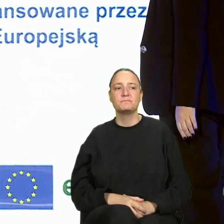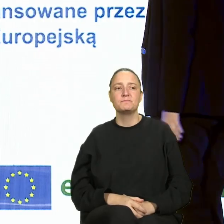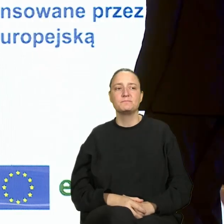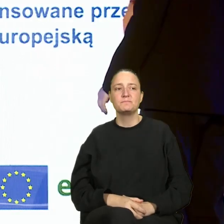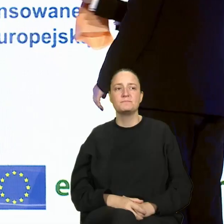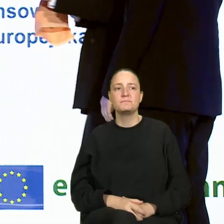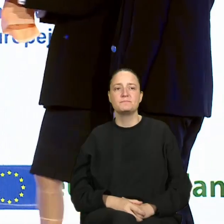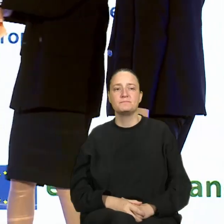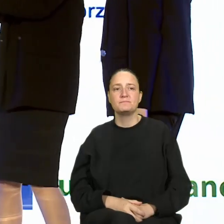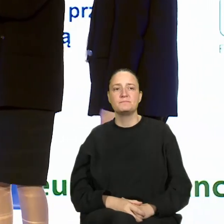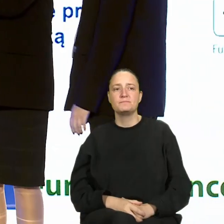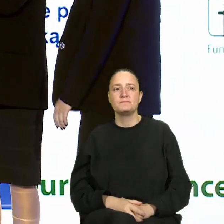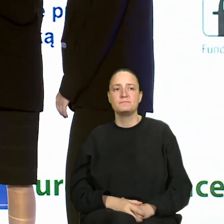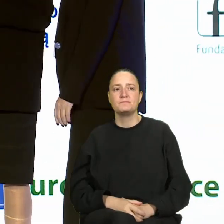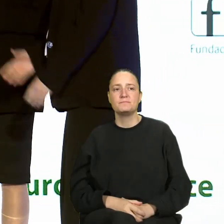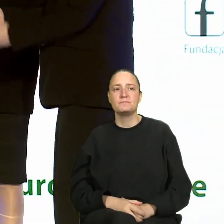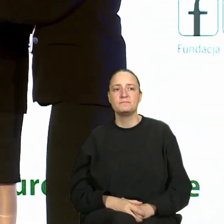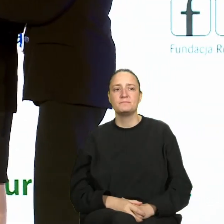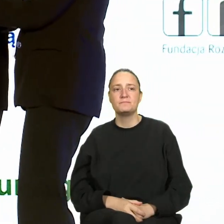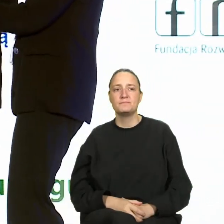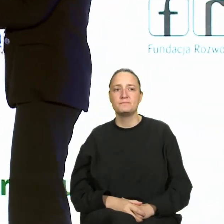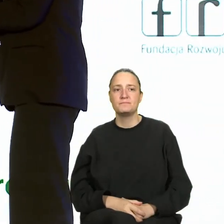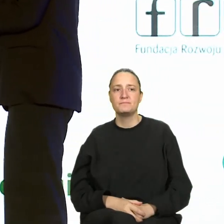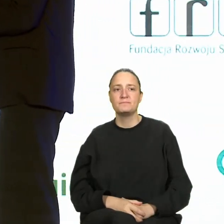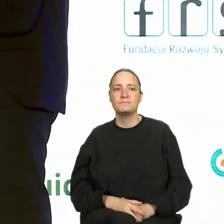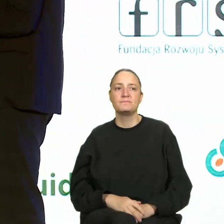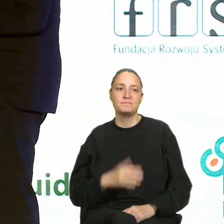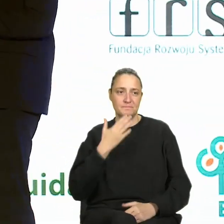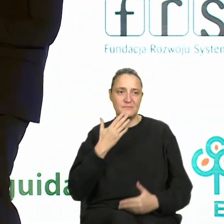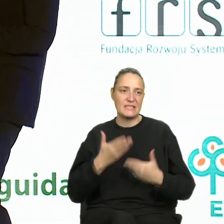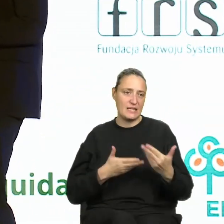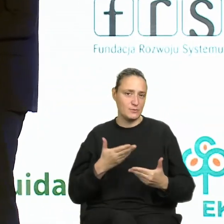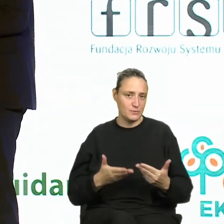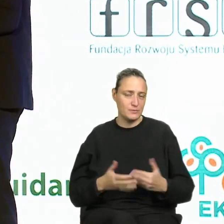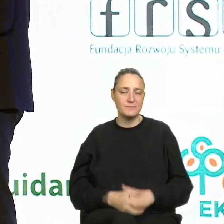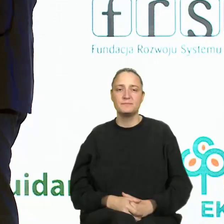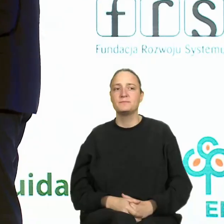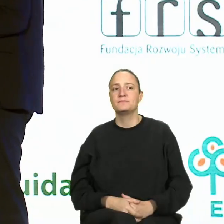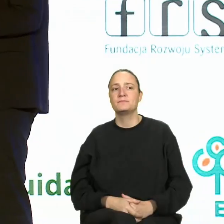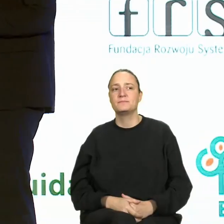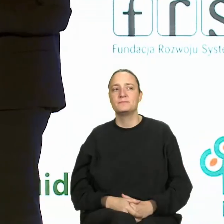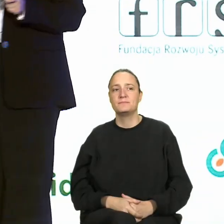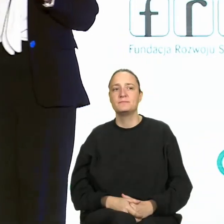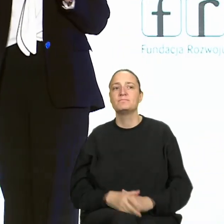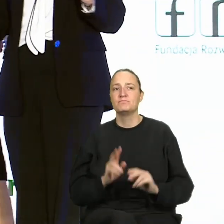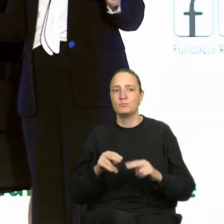Dziękujemy Państwu bardzo i gratulujemy wszystkim nagrodzonym w konkursie Forum Edukacji Zawodowej,